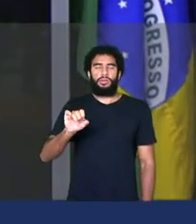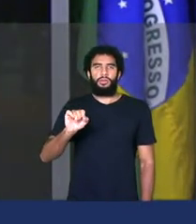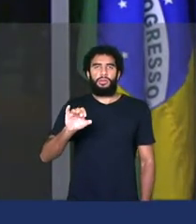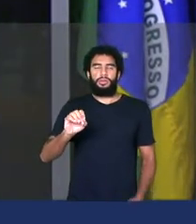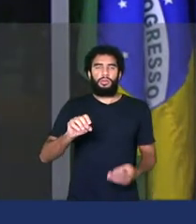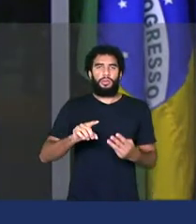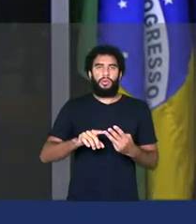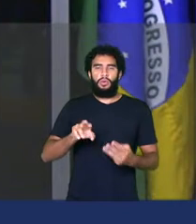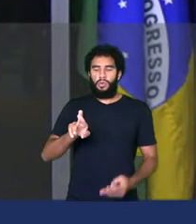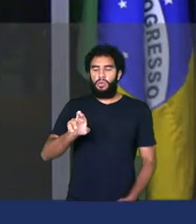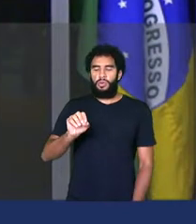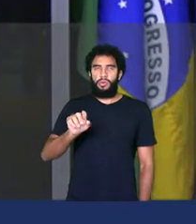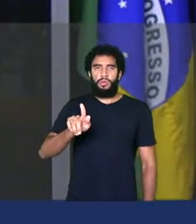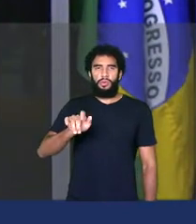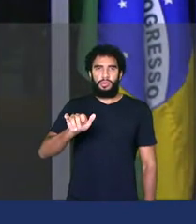DAMARIS SUAVES, TARCÍSIO FREITAS, ROGÉRIO MARINHO QUE